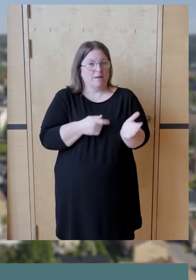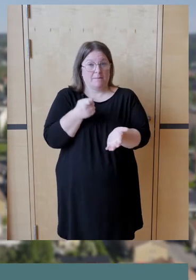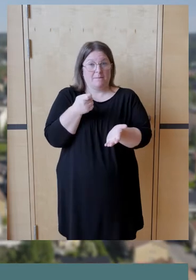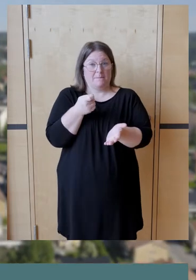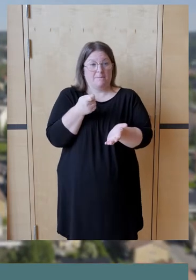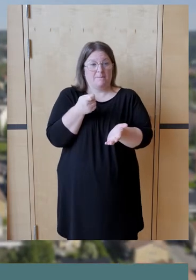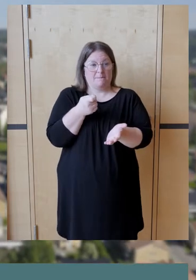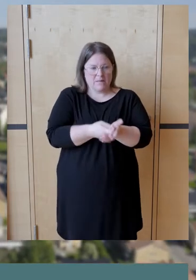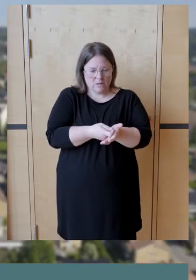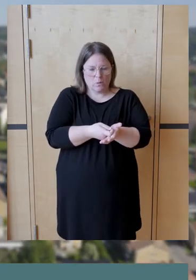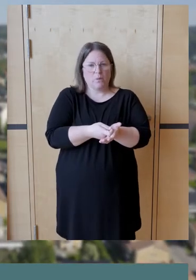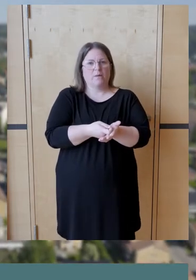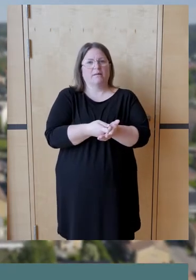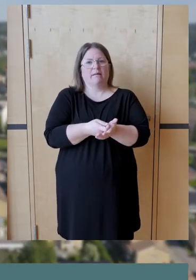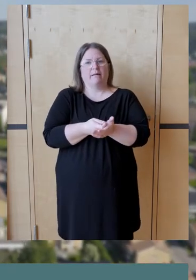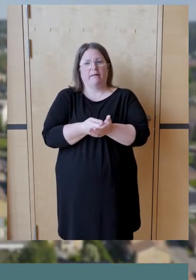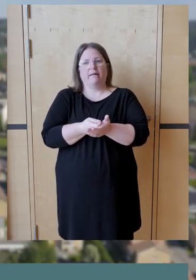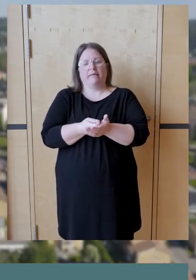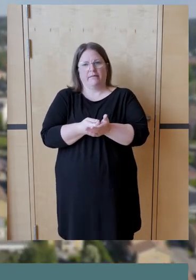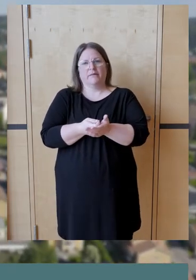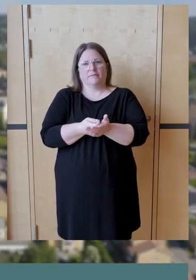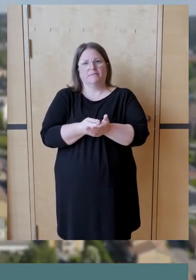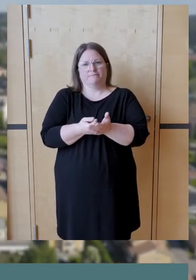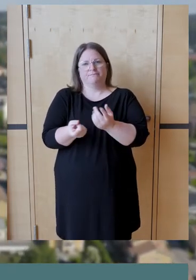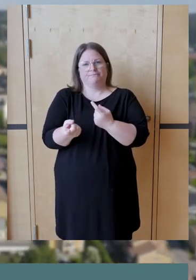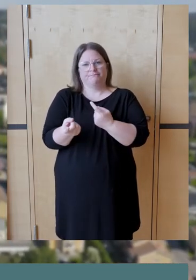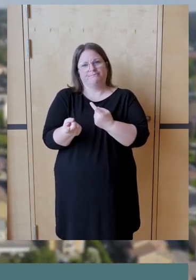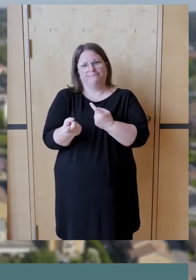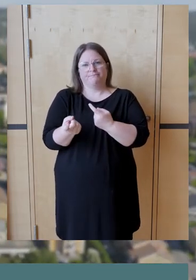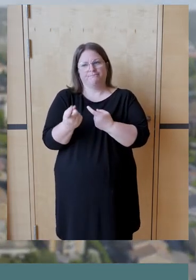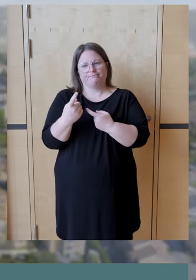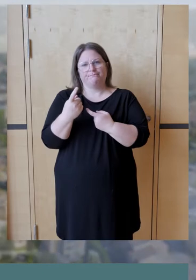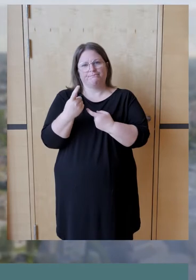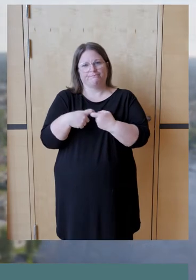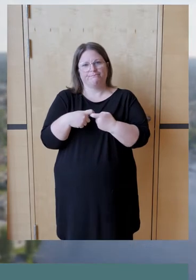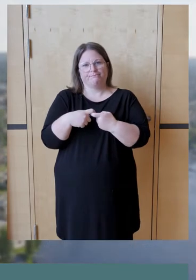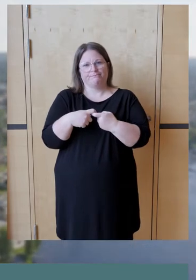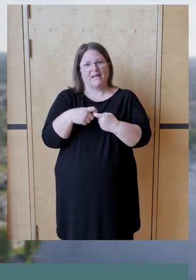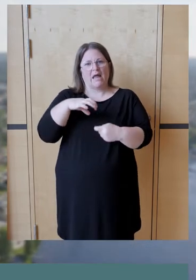I samklang eller villkoret med region Västerbotten också appar